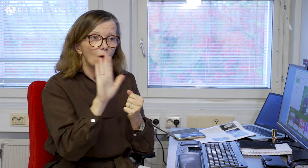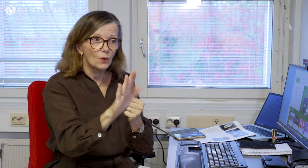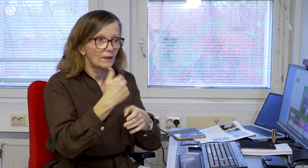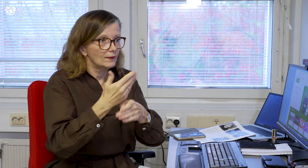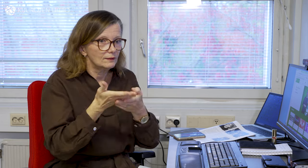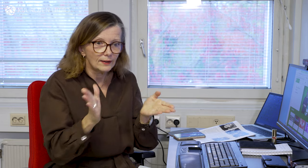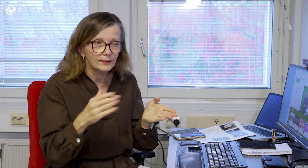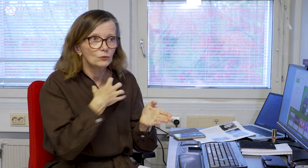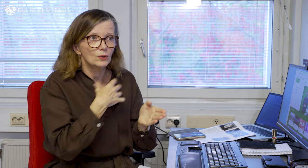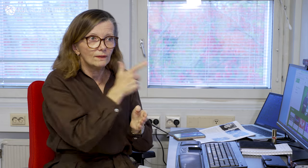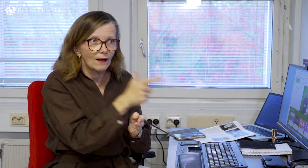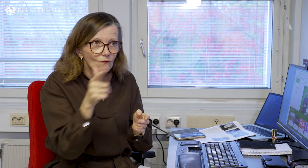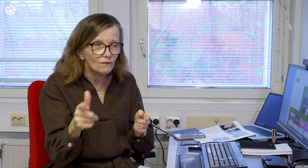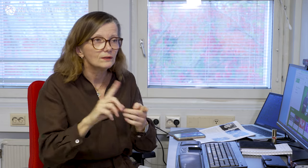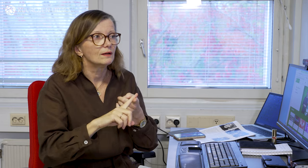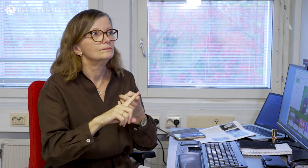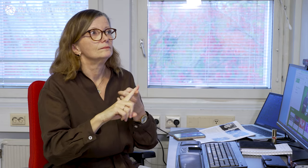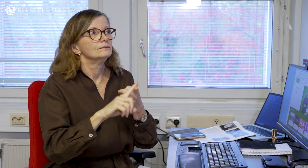Pyrimme kuvaamaan heidän näytöksensä.